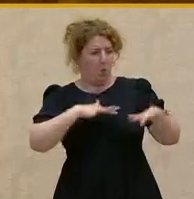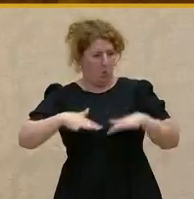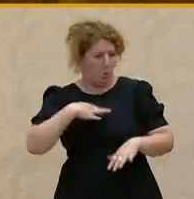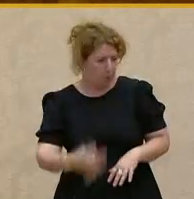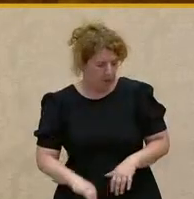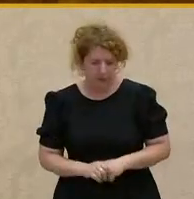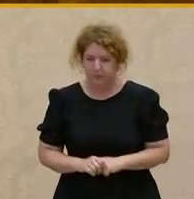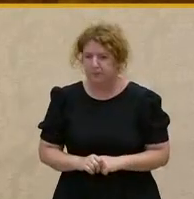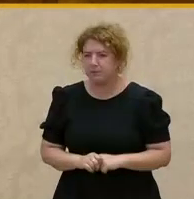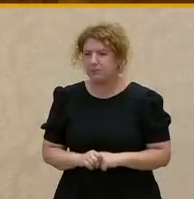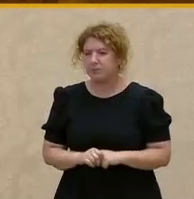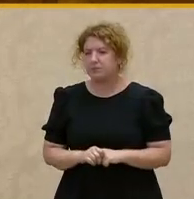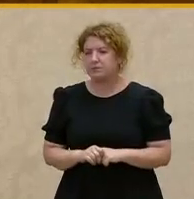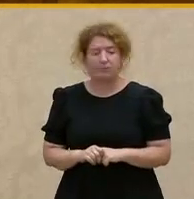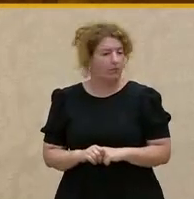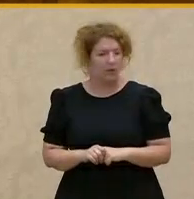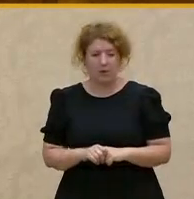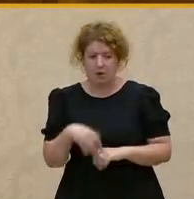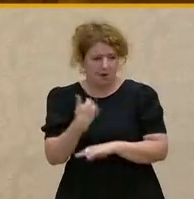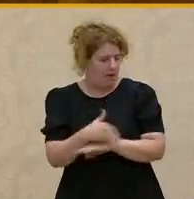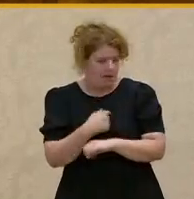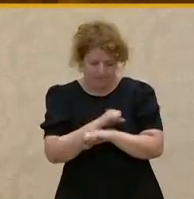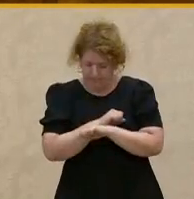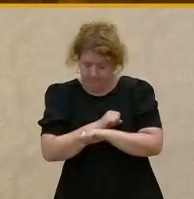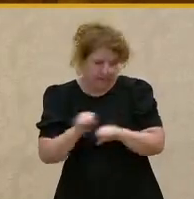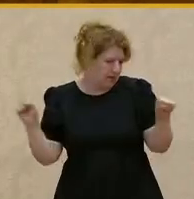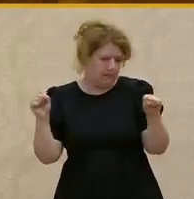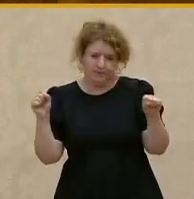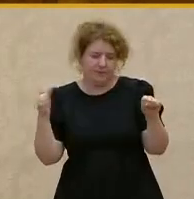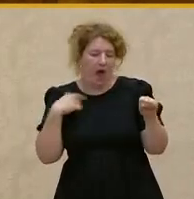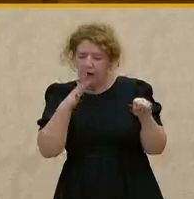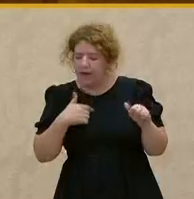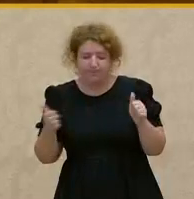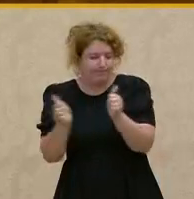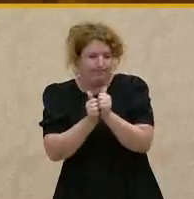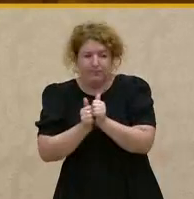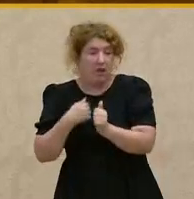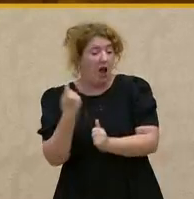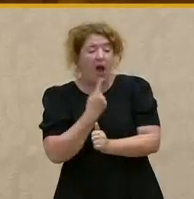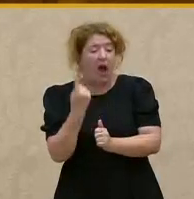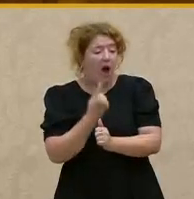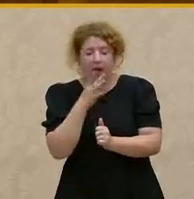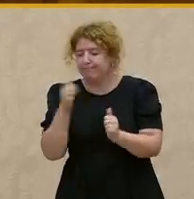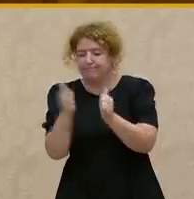Y en la calle sí que no puedo yo sola. Antes sí que podía. Ahora tengo que ir acompañada. Yo no